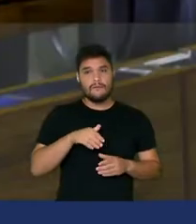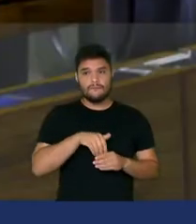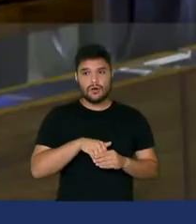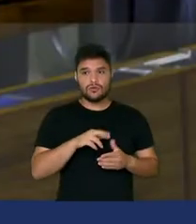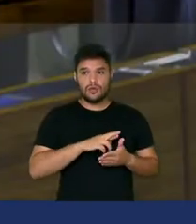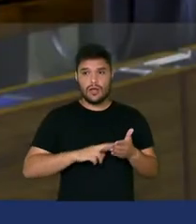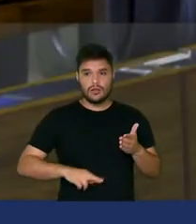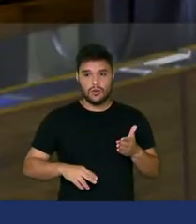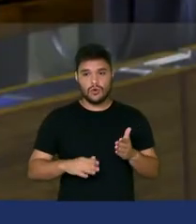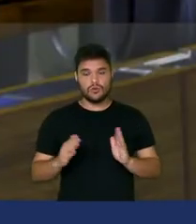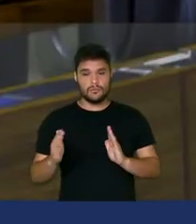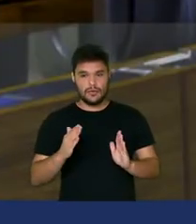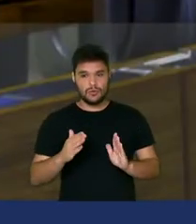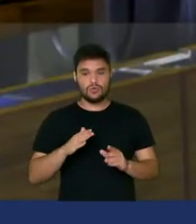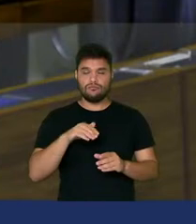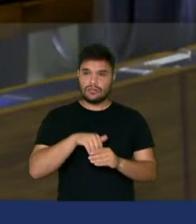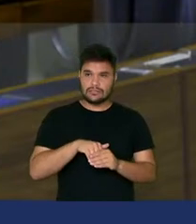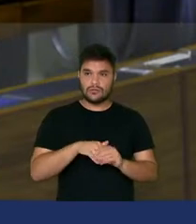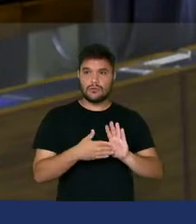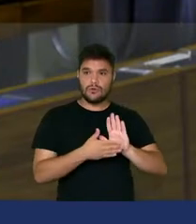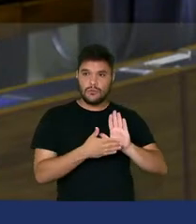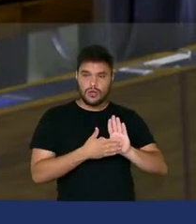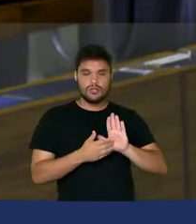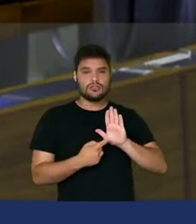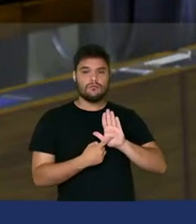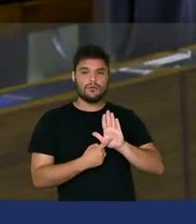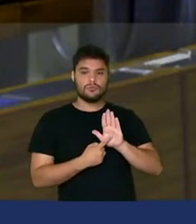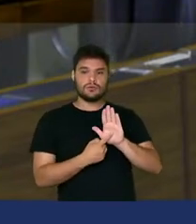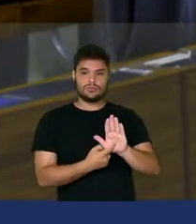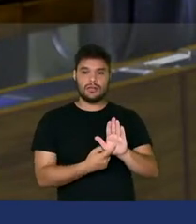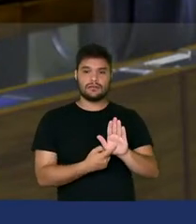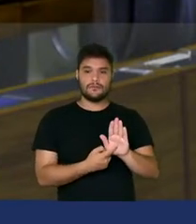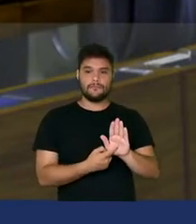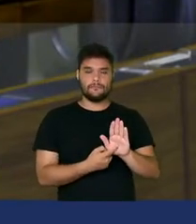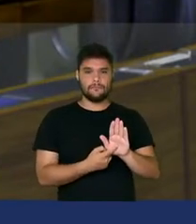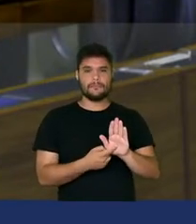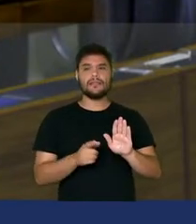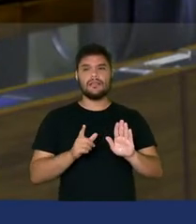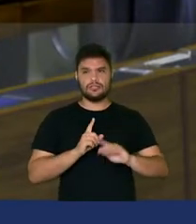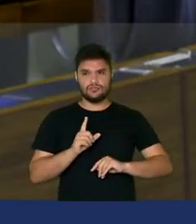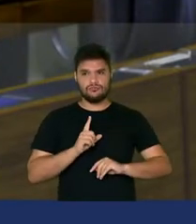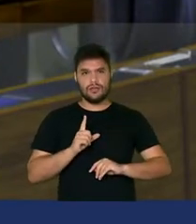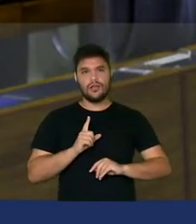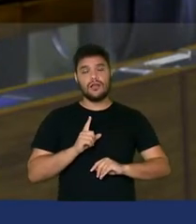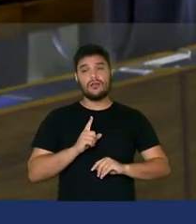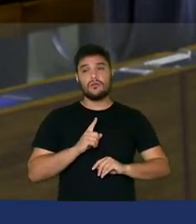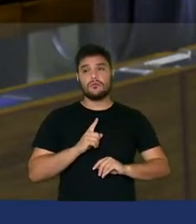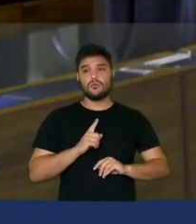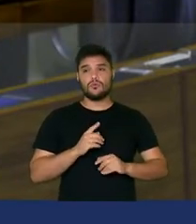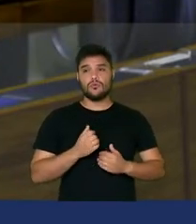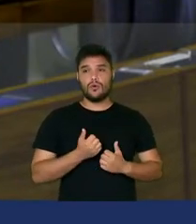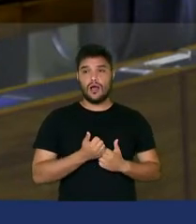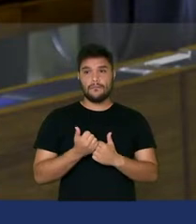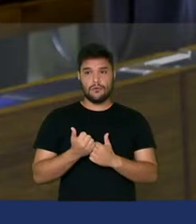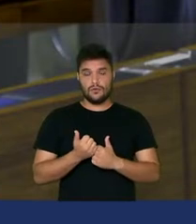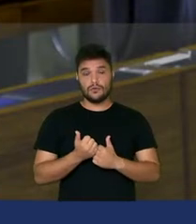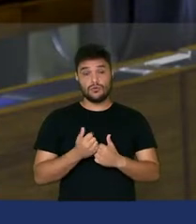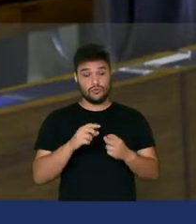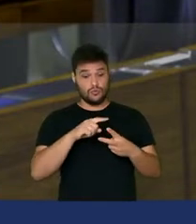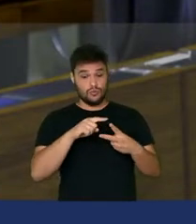JUSTIÇA E CIDADANIA. JOSÉ GUIMARÃES. -- [DEPUTADO]: DURANTE A DISCUSSÃO DA MATÉRIA FORAM APRESENTADAS, OBTIVERAM APOIO